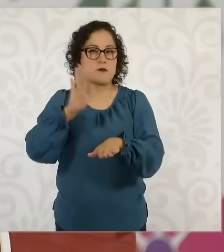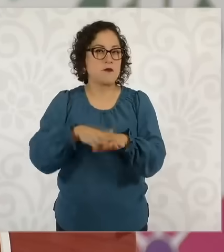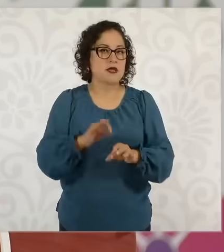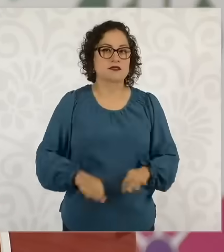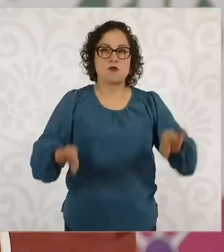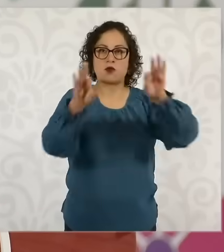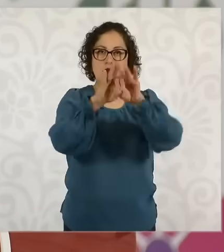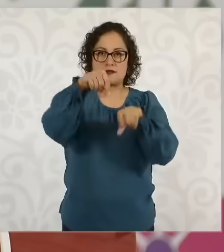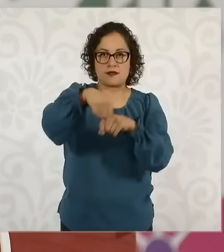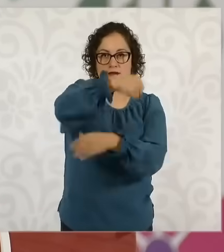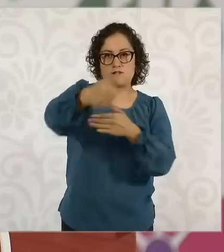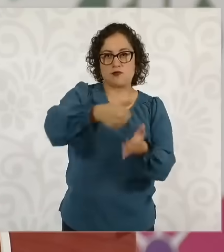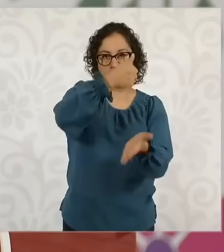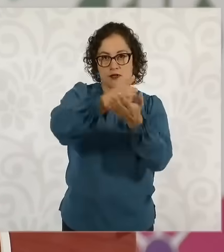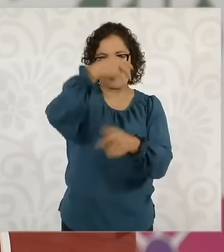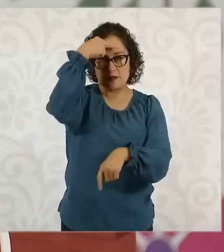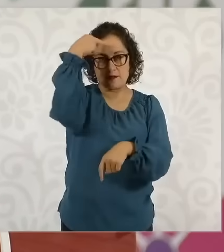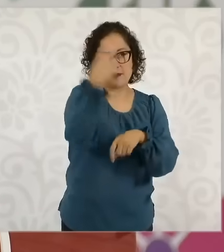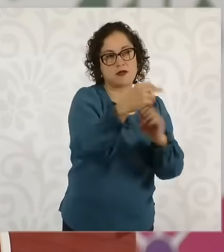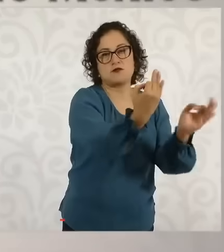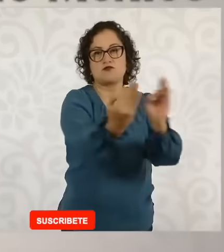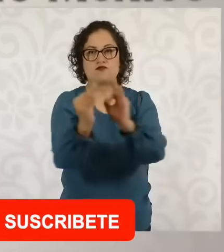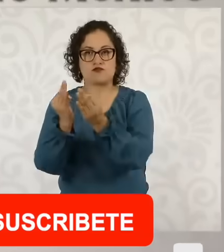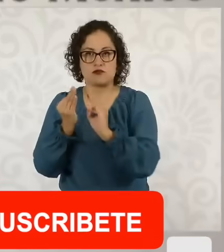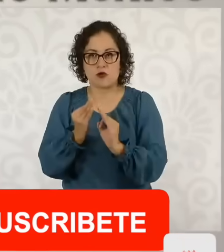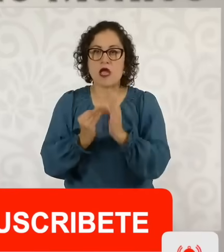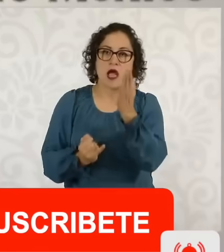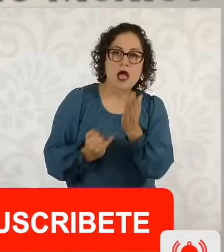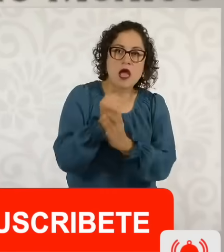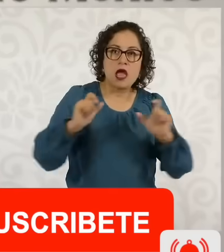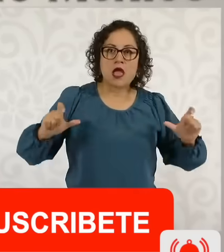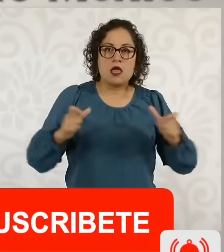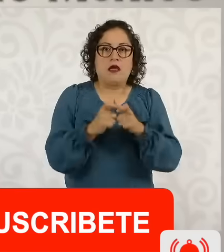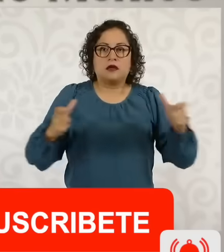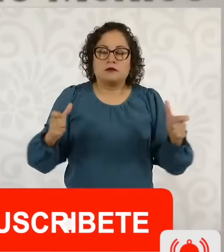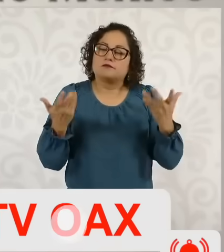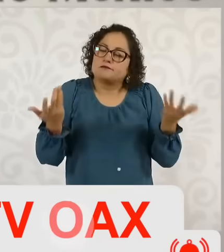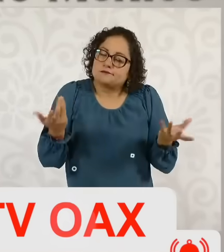de México. Entonces, las decisiones son técnicas. Todavía no se recibe por parte del departamento